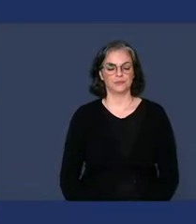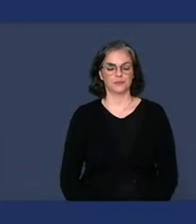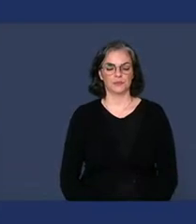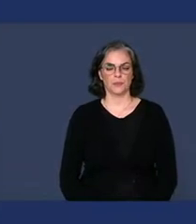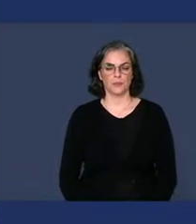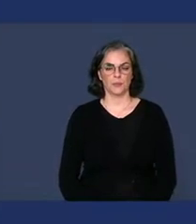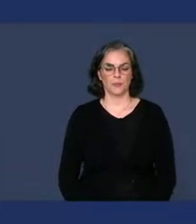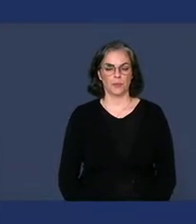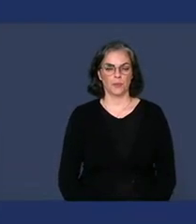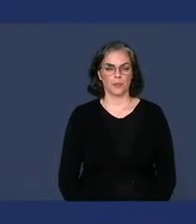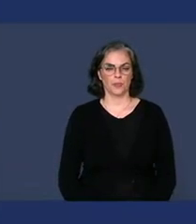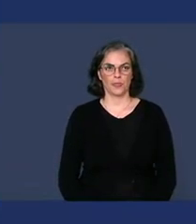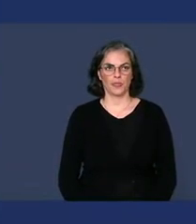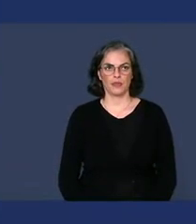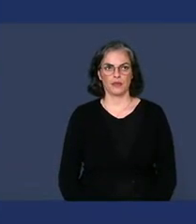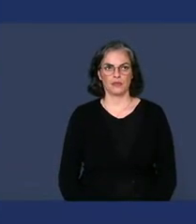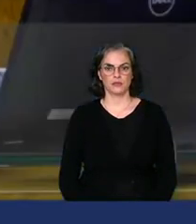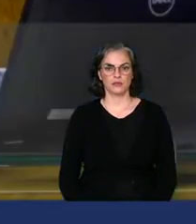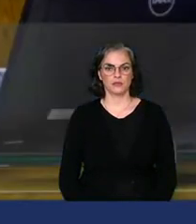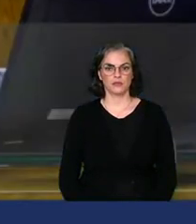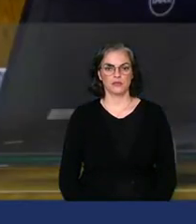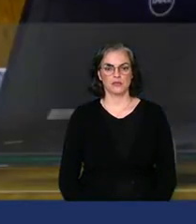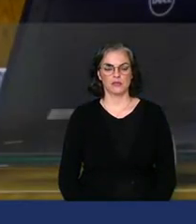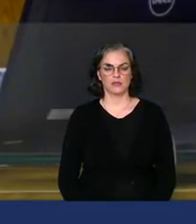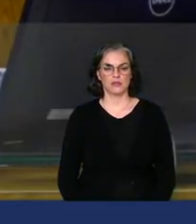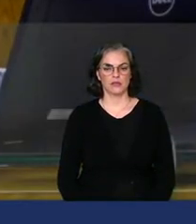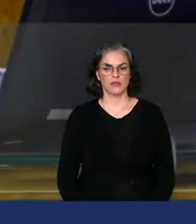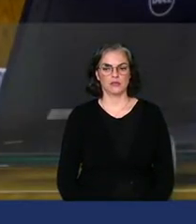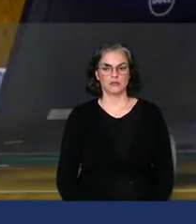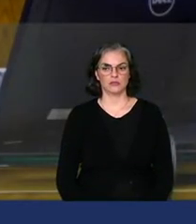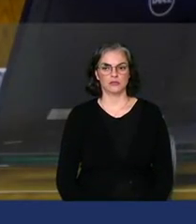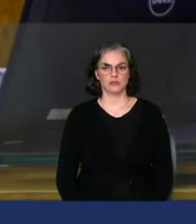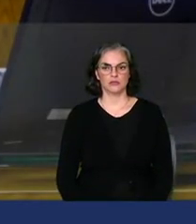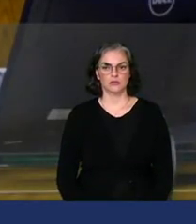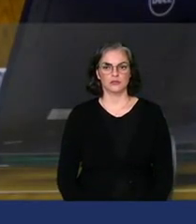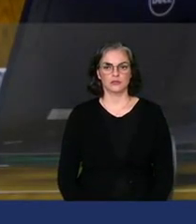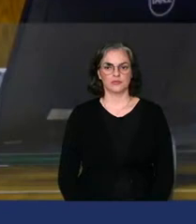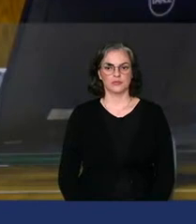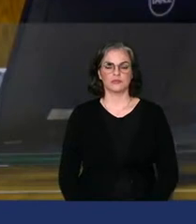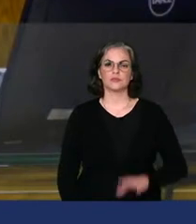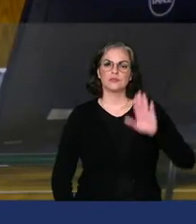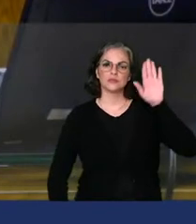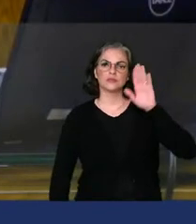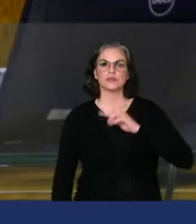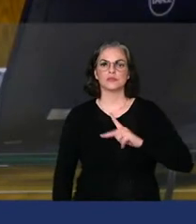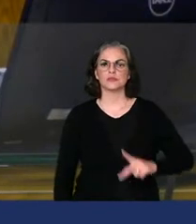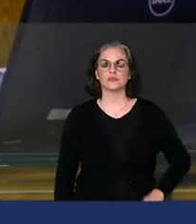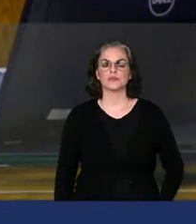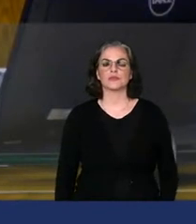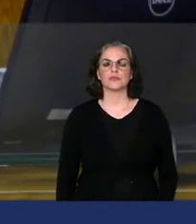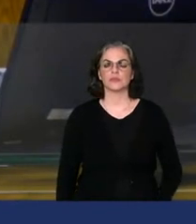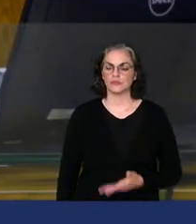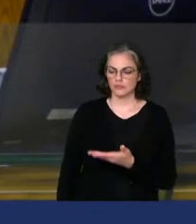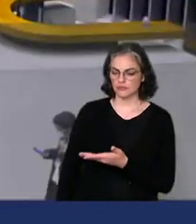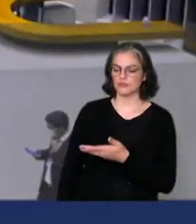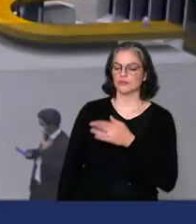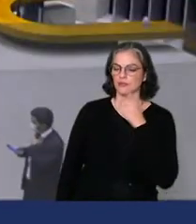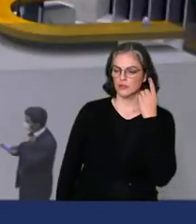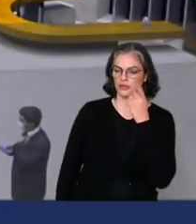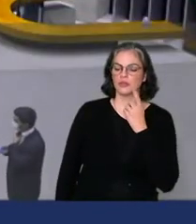RETIRADA DE PAUTA, SENHOR PRESIDENTE. [DEPUTADO]: SENHOR PRESIDENTE. -- [PRESIDENTE]: DEPUTADO RICARDO. -- [DEPUTADO]: SENHOR